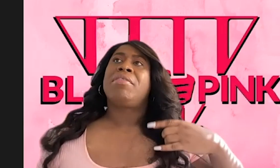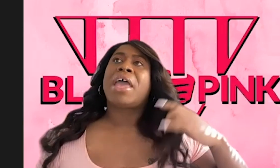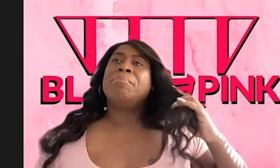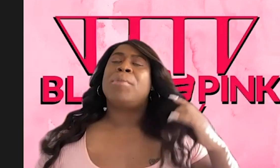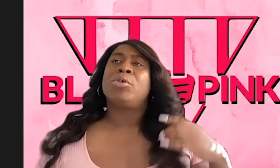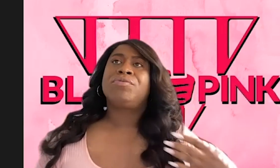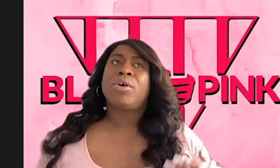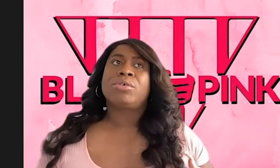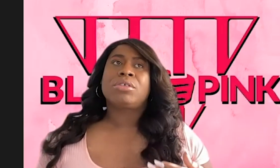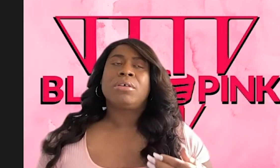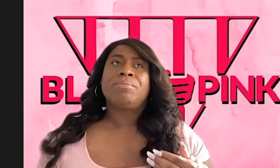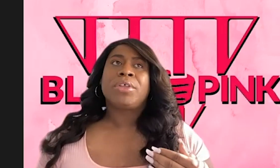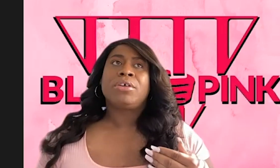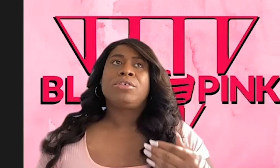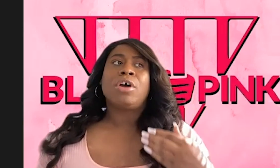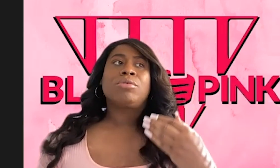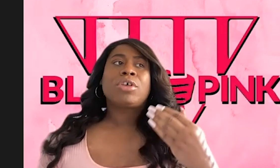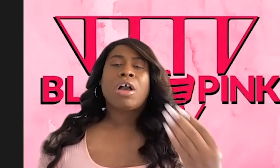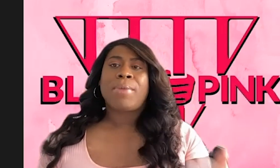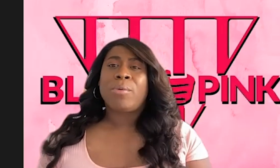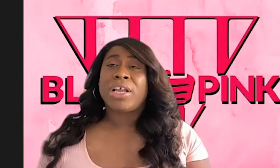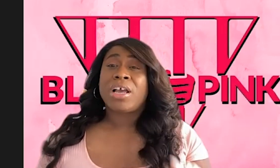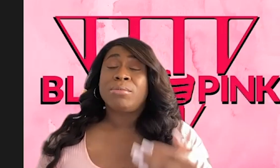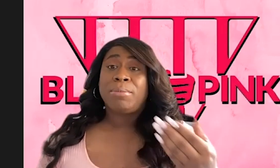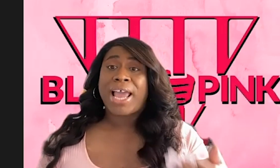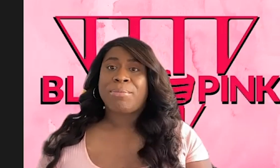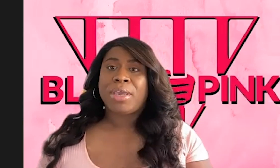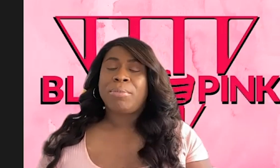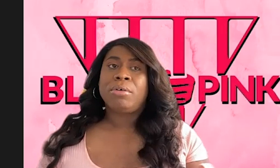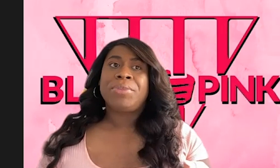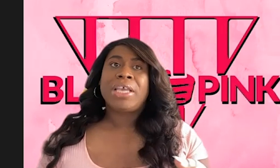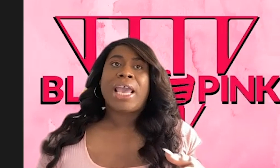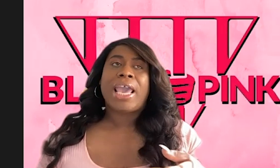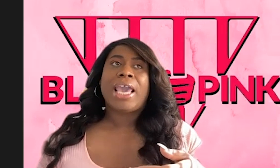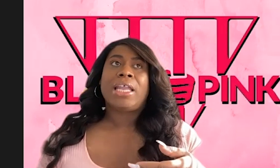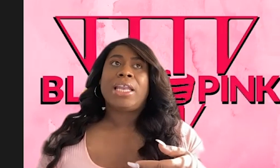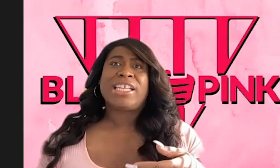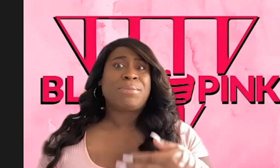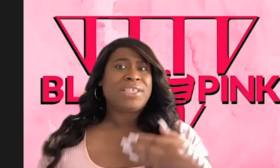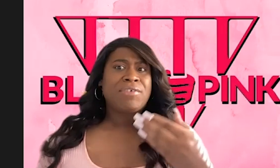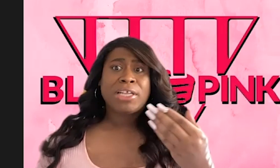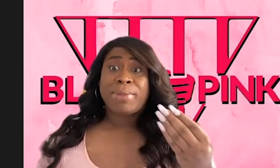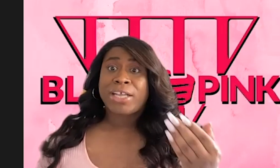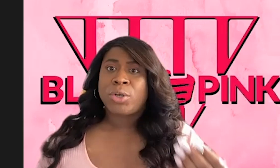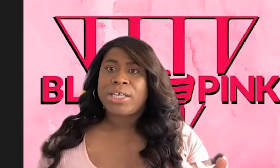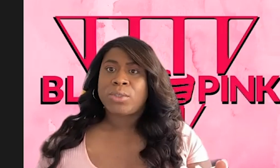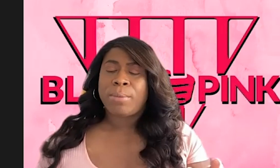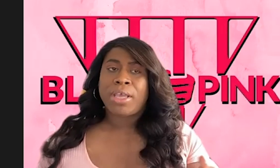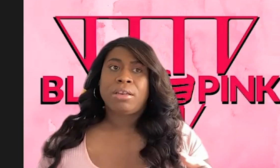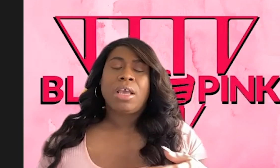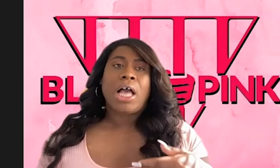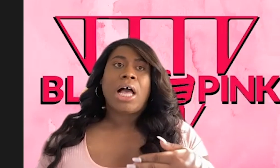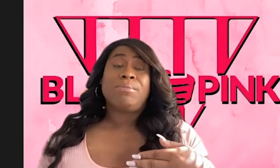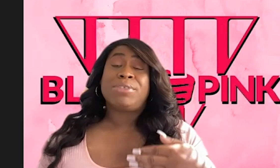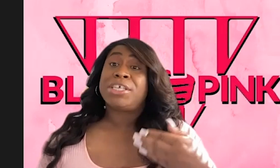que la mayoría de la gente no habla cuando se trata de negros, y específicamente mujeres trans negras,